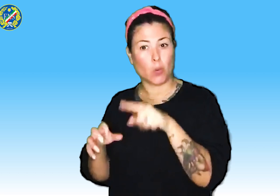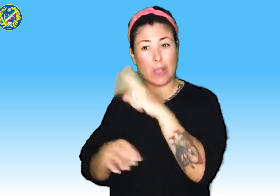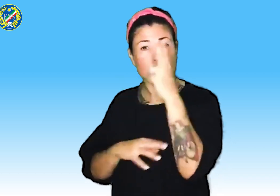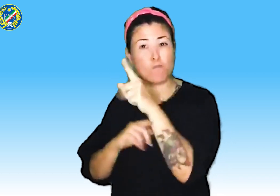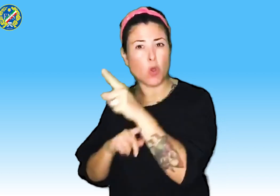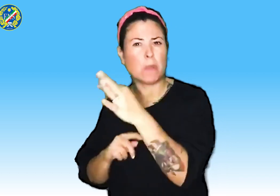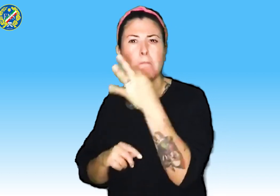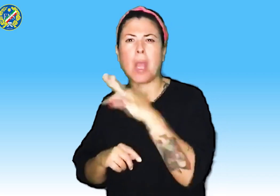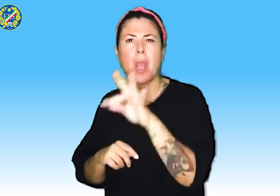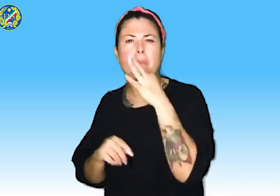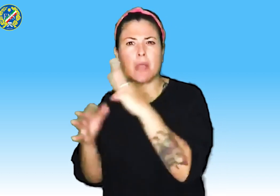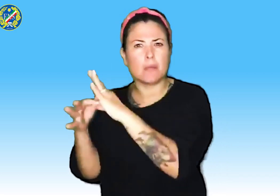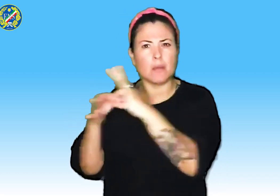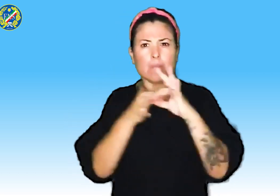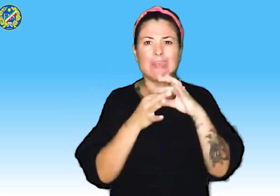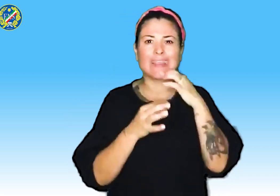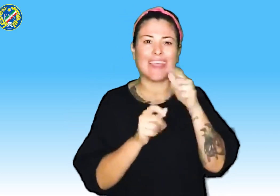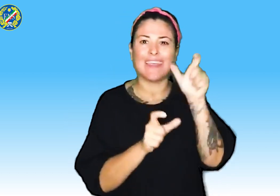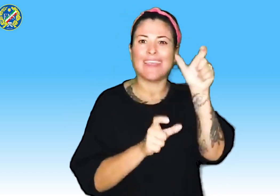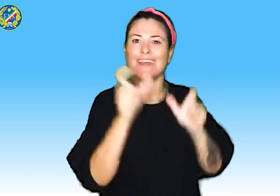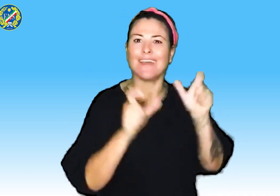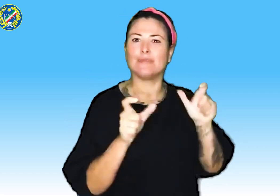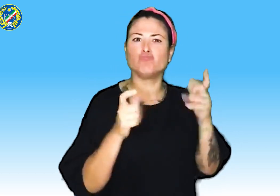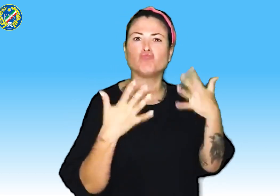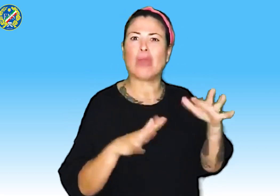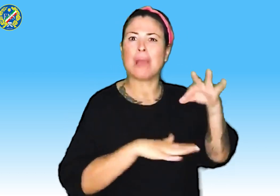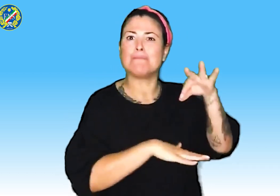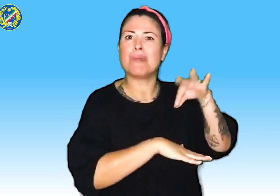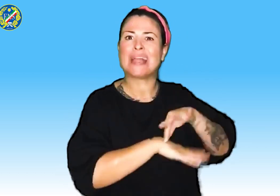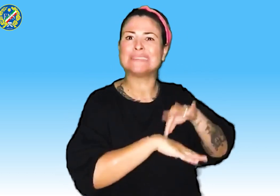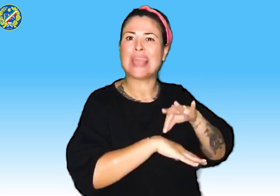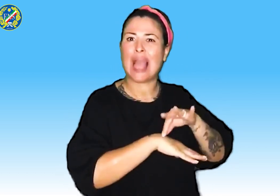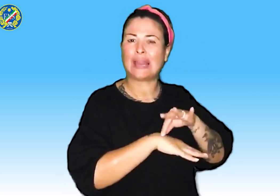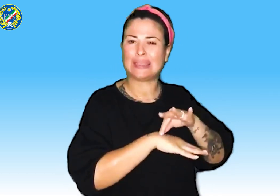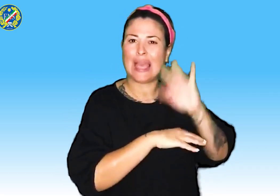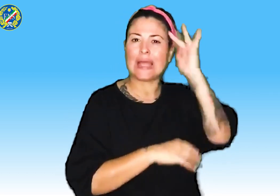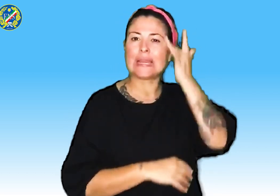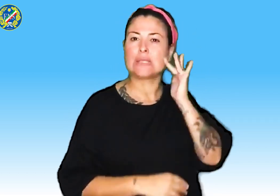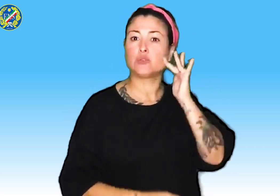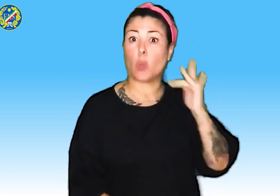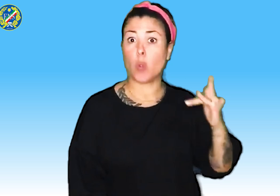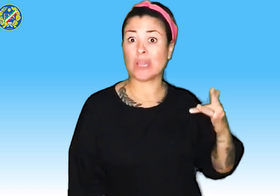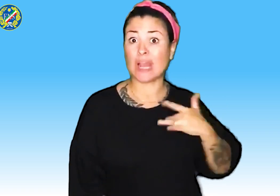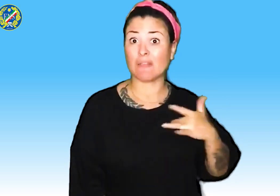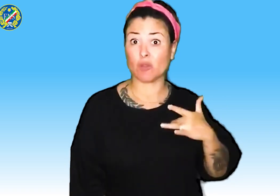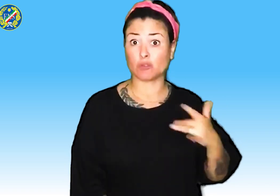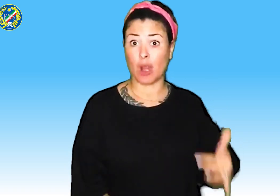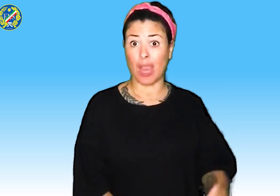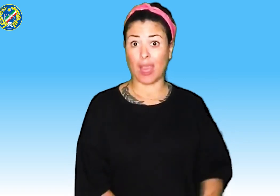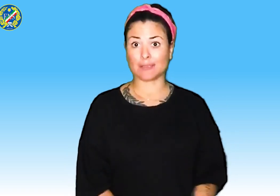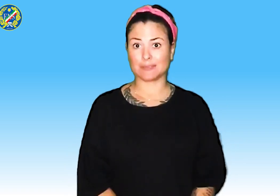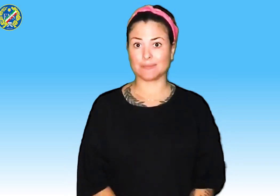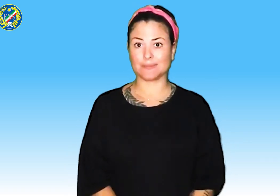spesso correlate ai fattori di rischio cardiovascolari dei pazienti affetti da tale patologia.